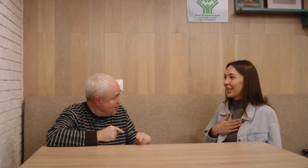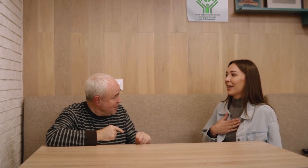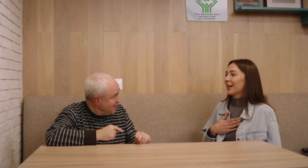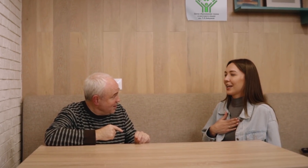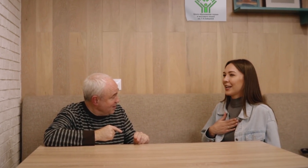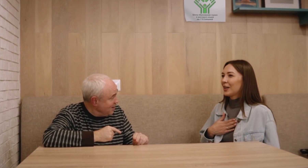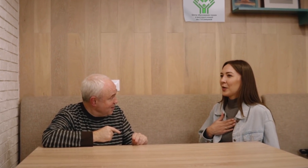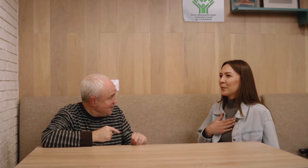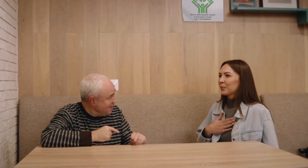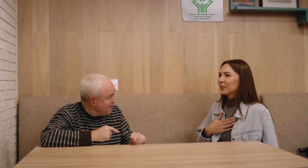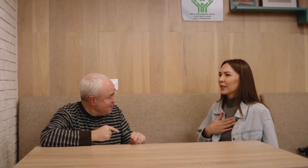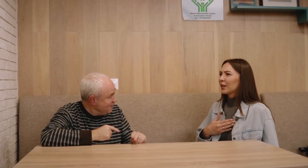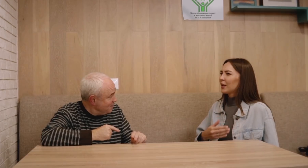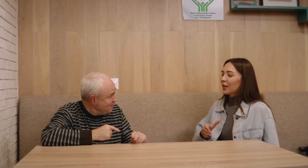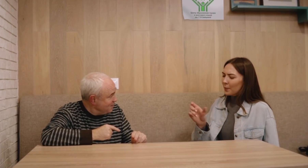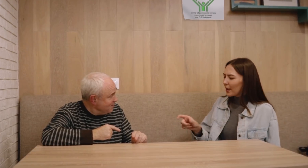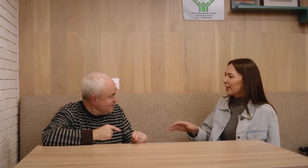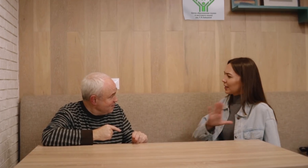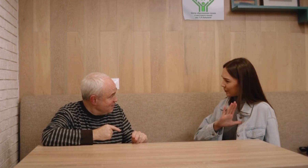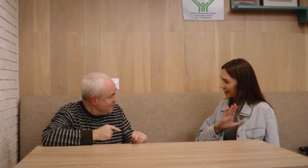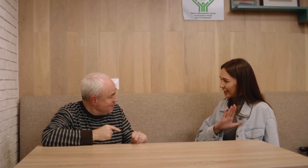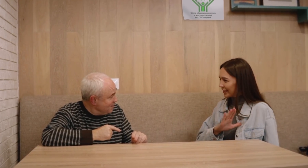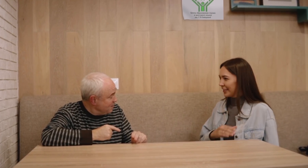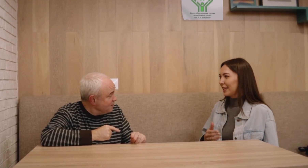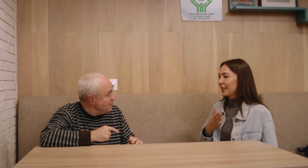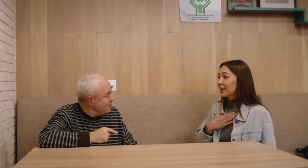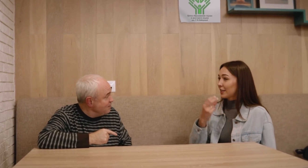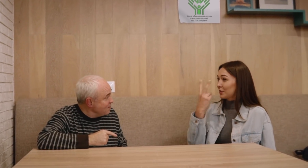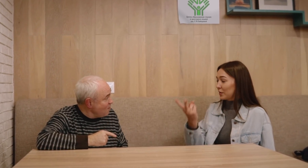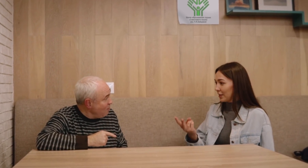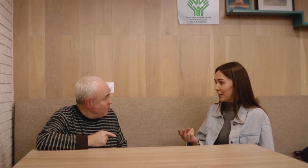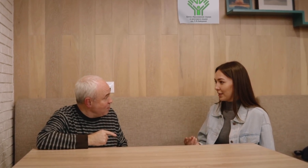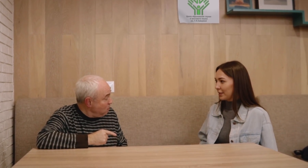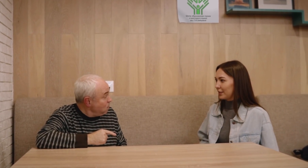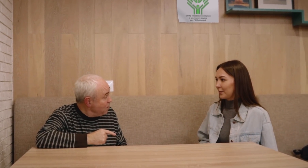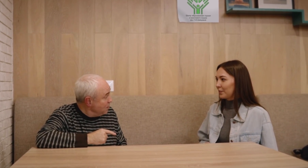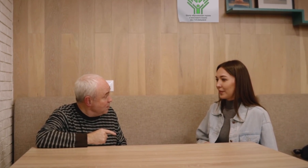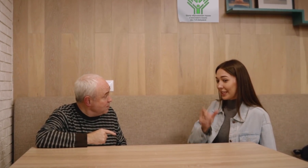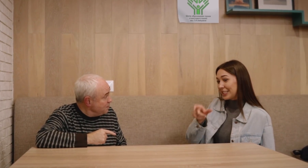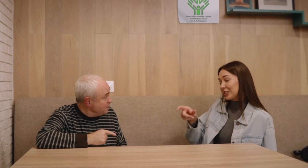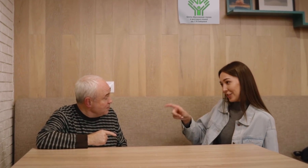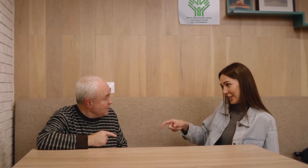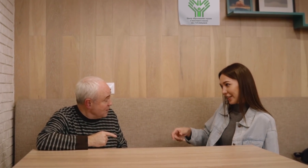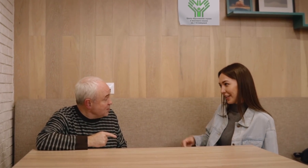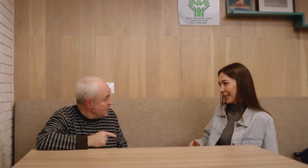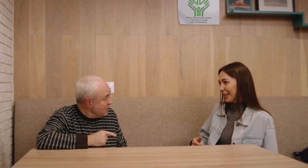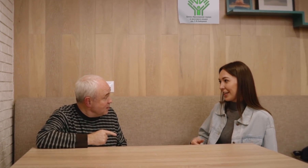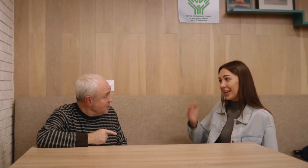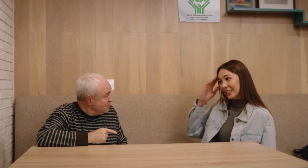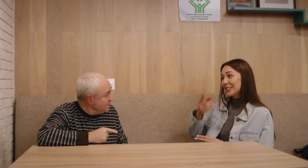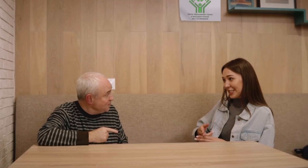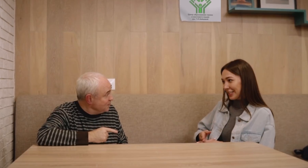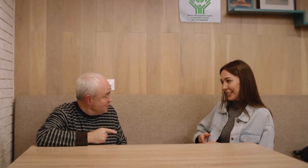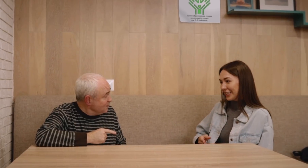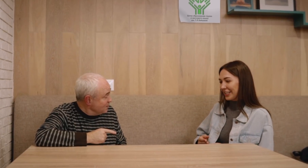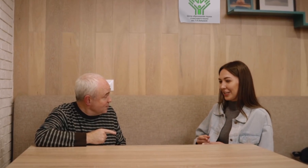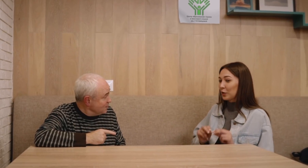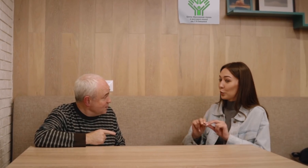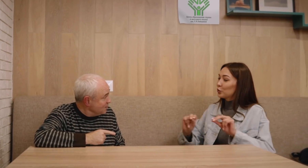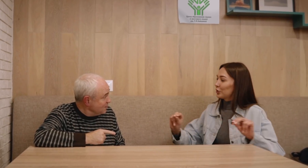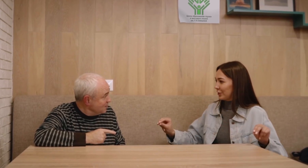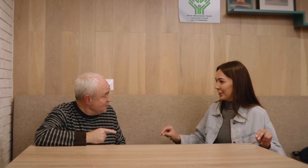Я была маленькой, смотрела, как сестра учила детей.